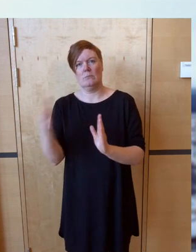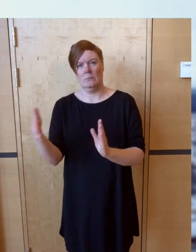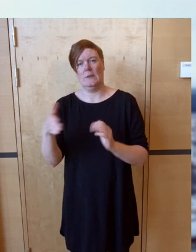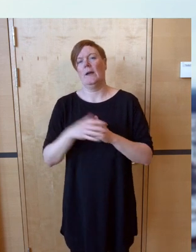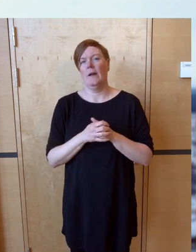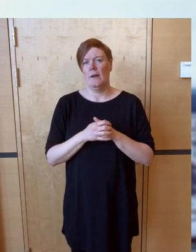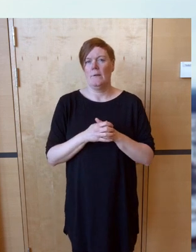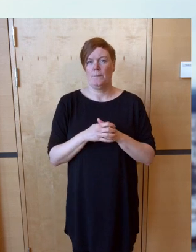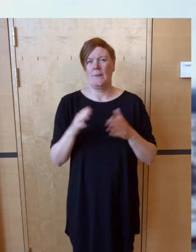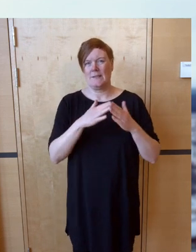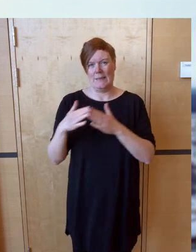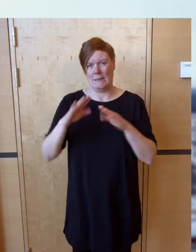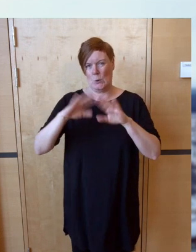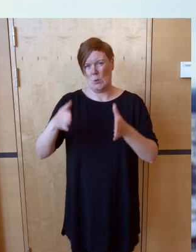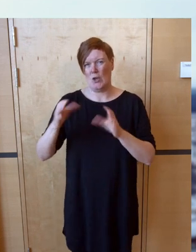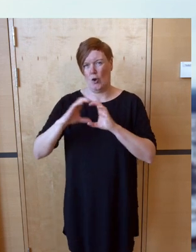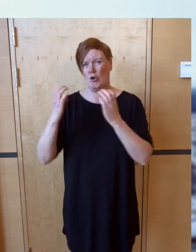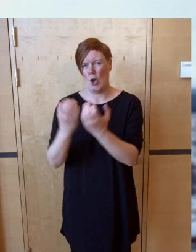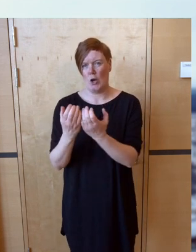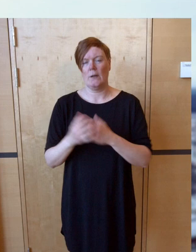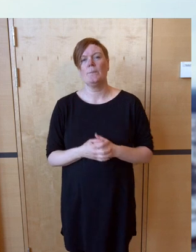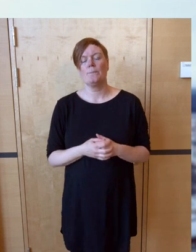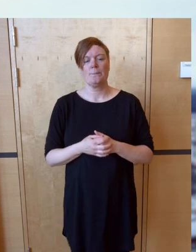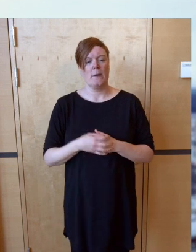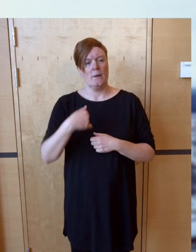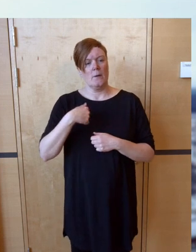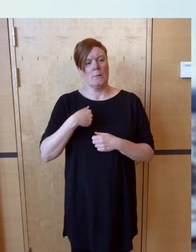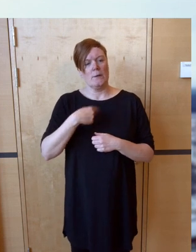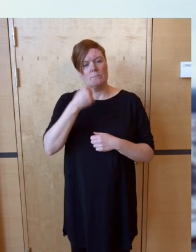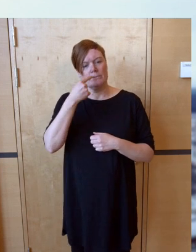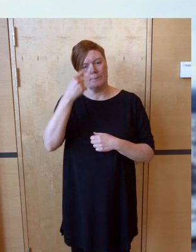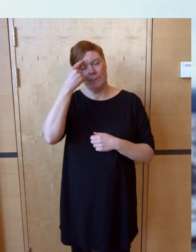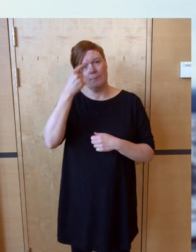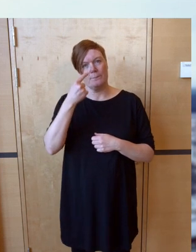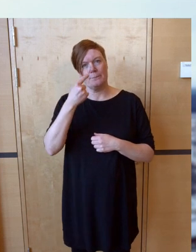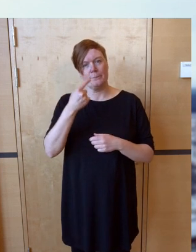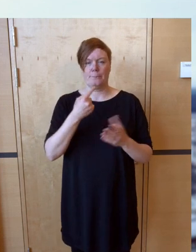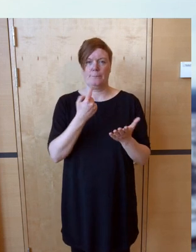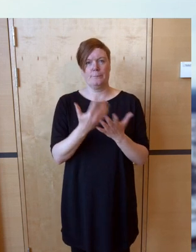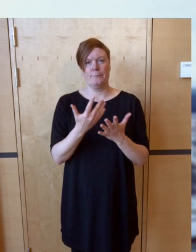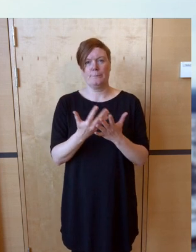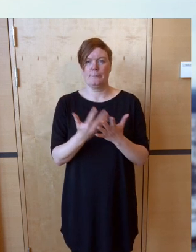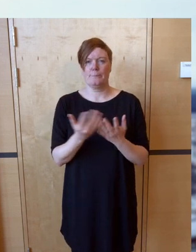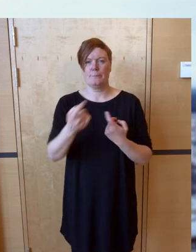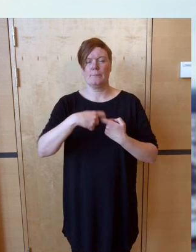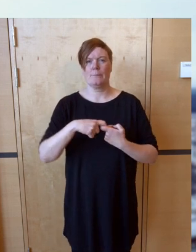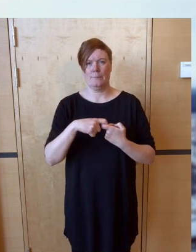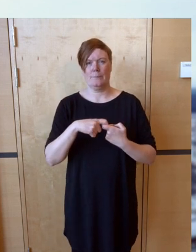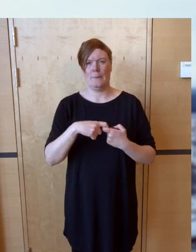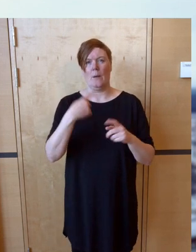Relevanta utifrån det Resultatet som jag landar på i år på plus 382 mkr